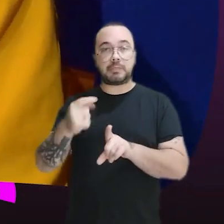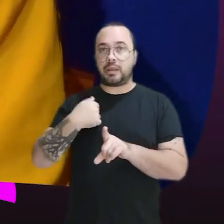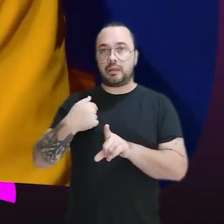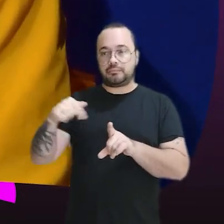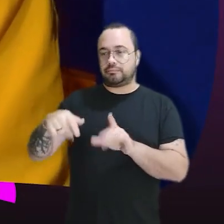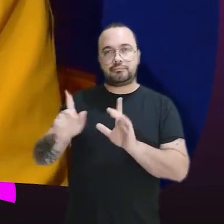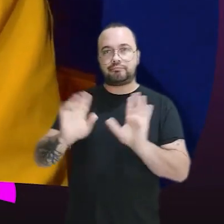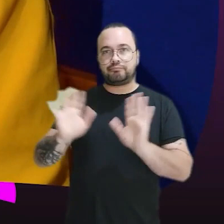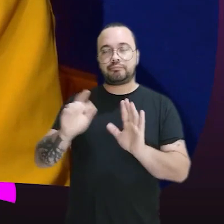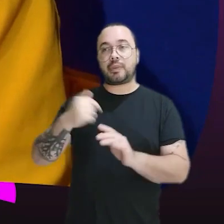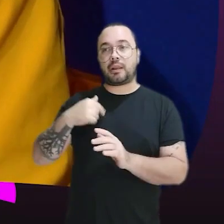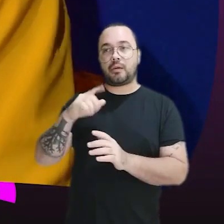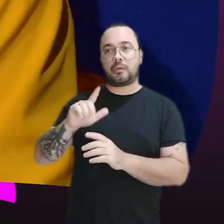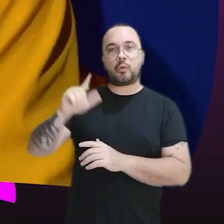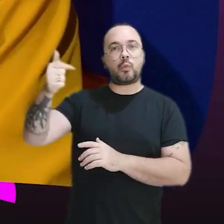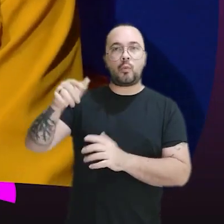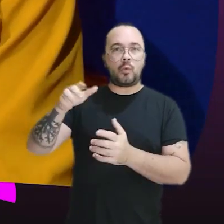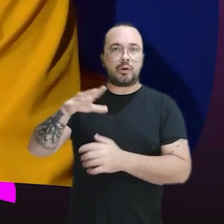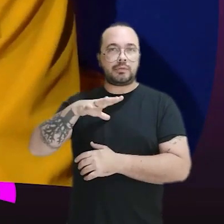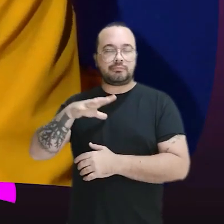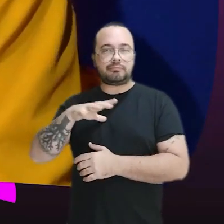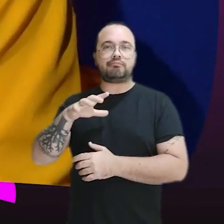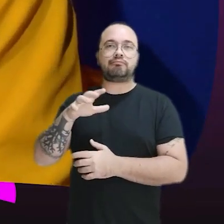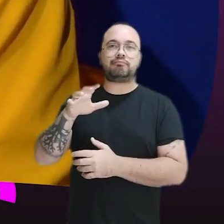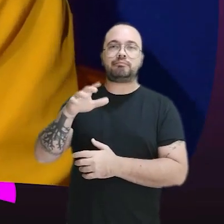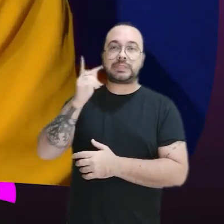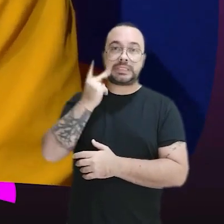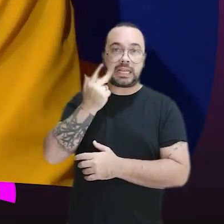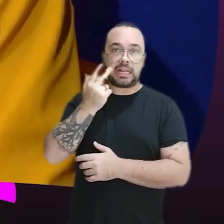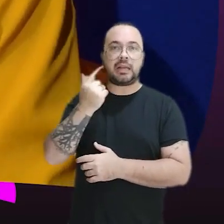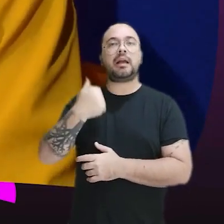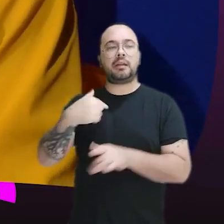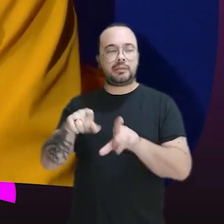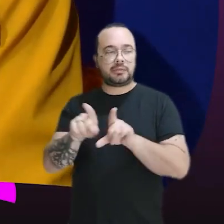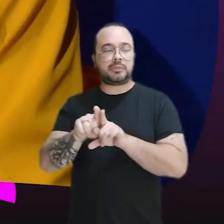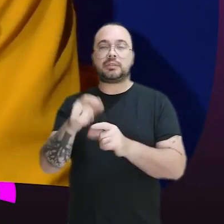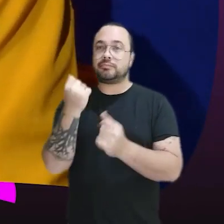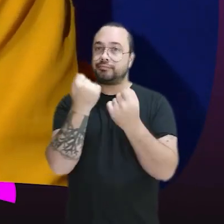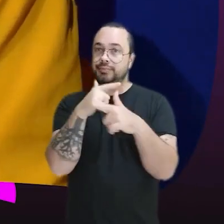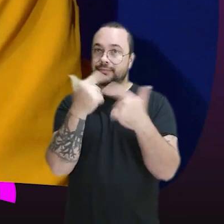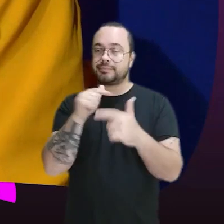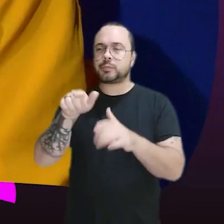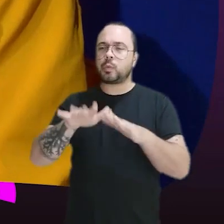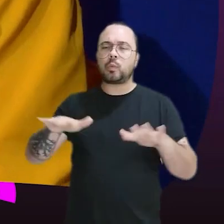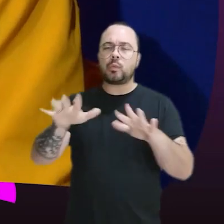eu sou de fortaleza, eu me mudei pra São Paulo pra... pra fazer comédia, eu sou comediante também, e aí, o clube entrou na minha vida de uma forma muito orgânica,